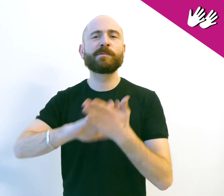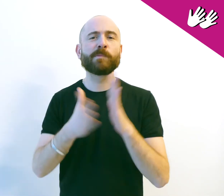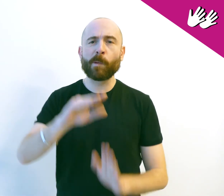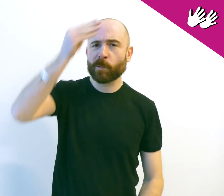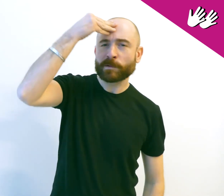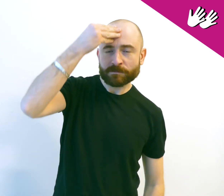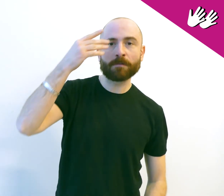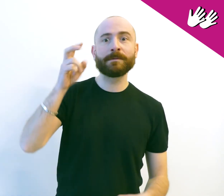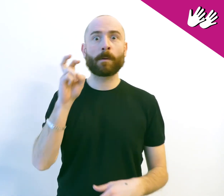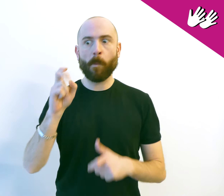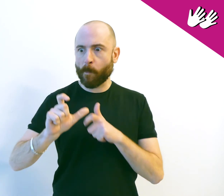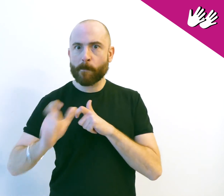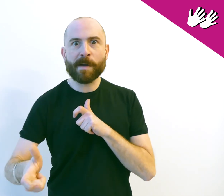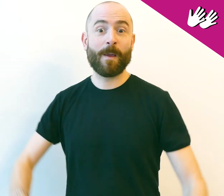de l'association Conscience et Impact Écologique.